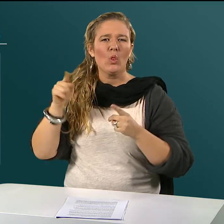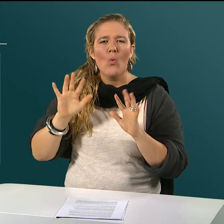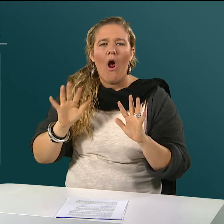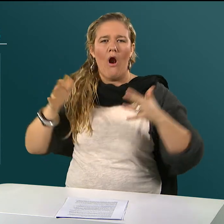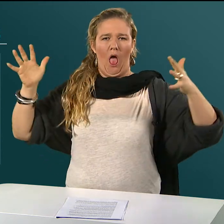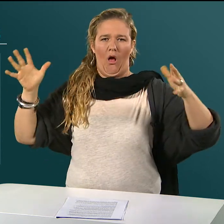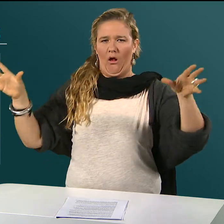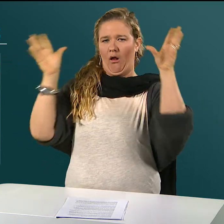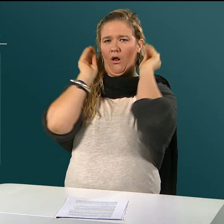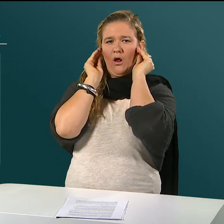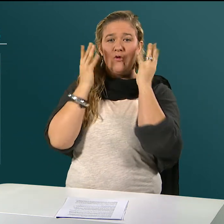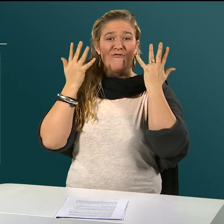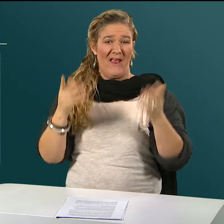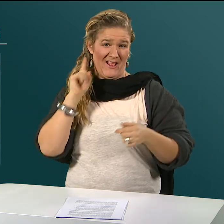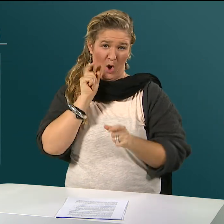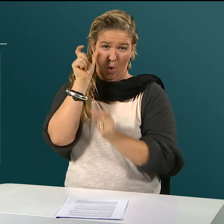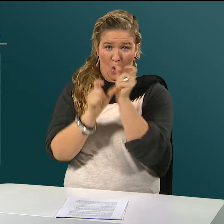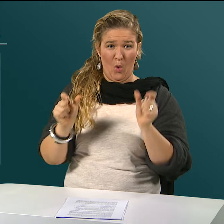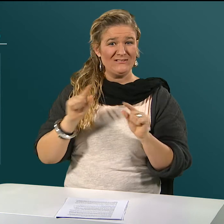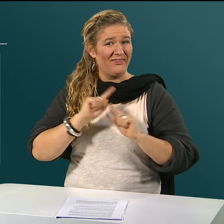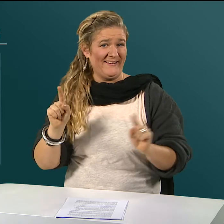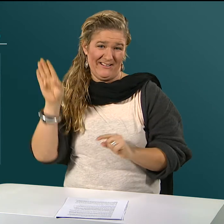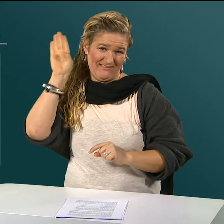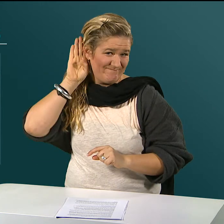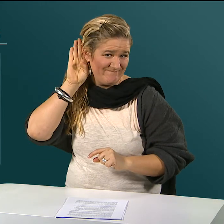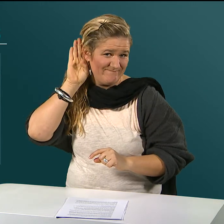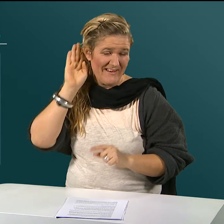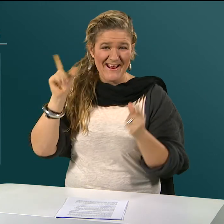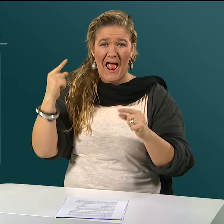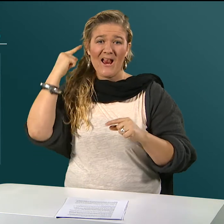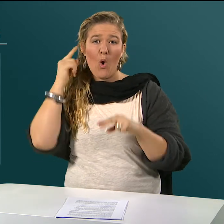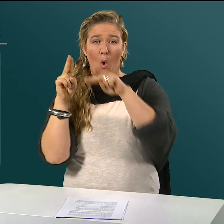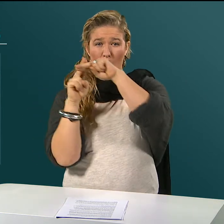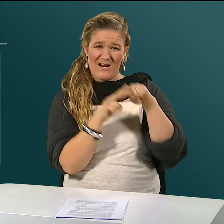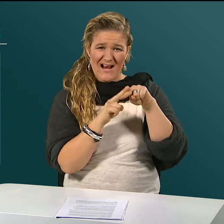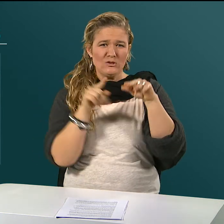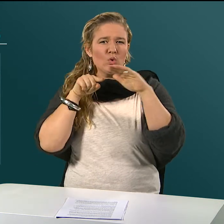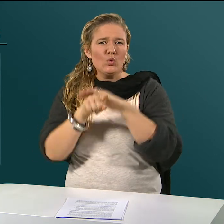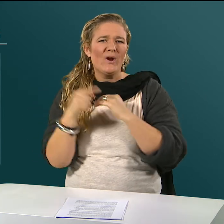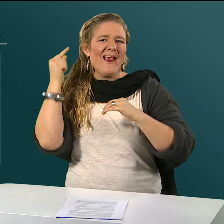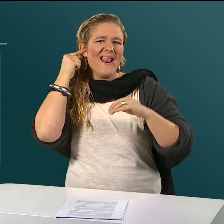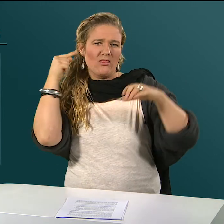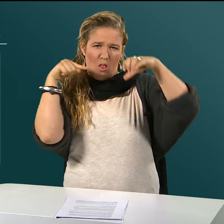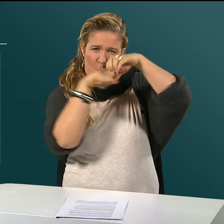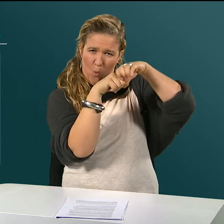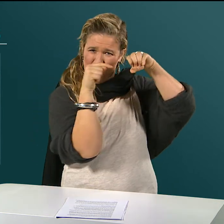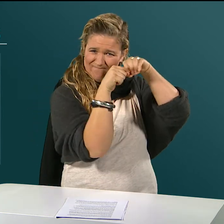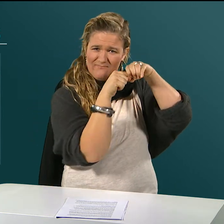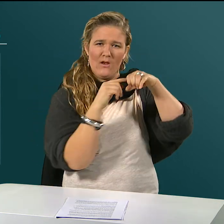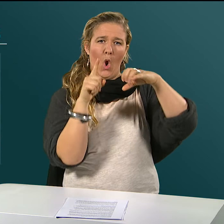Bei gehörlosen Menschen, die nichts hören, auch kein Resthörvermögen haben, sind im Innenohr, der Cochlea die Haarzellen beschädigt